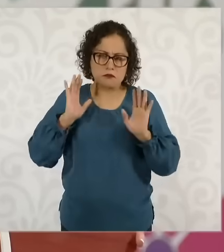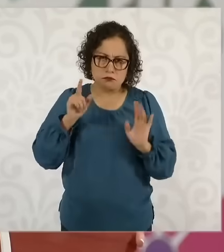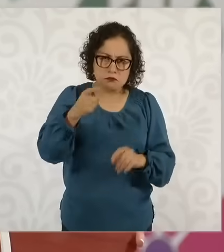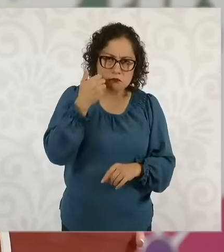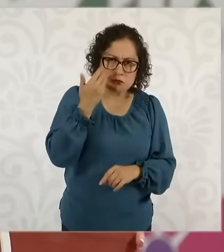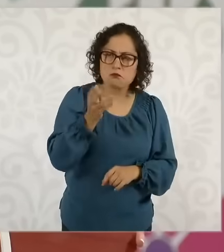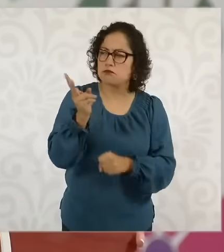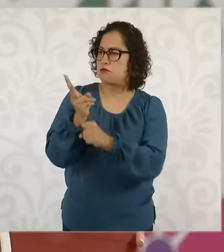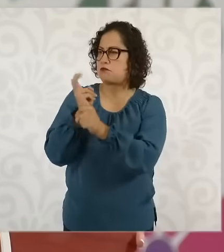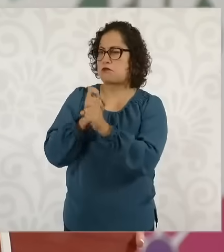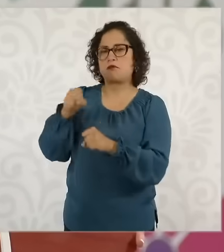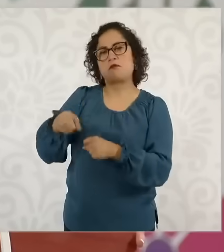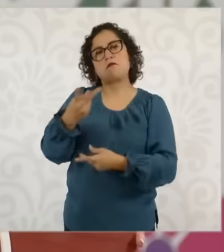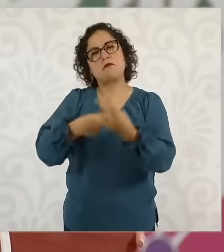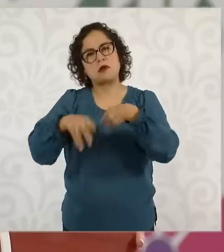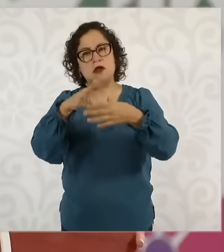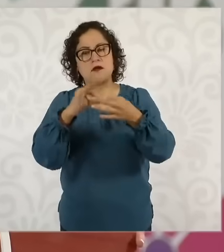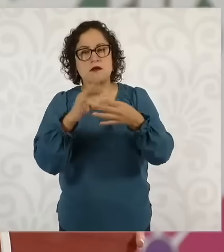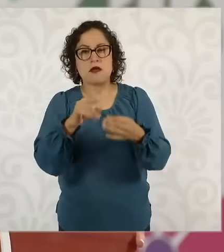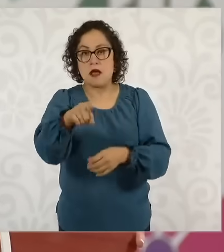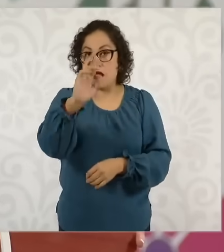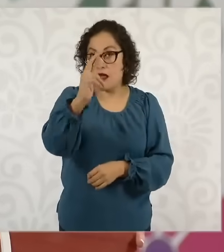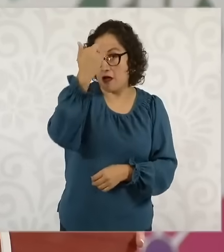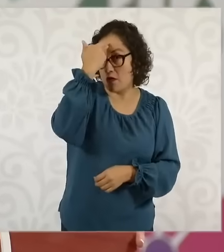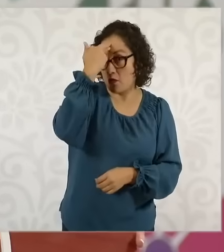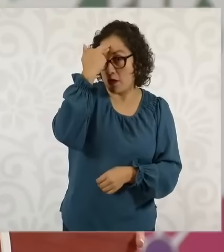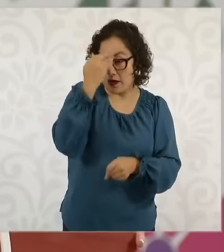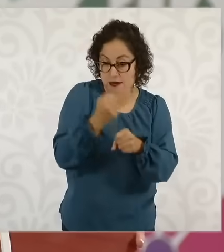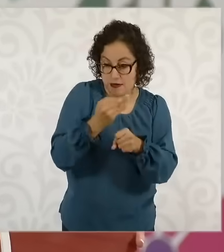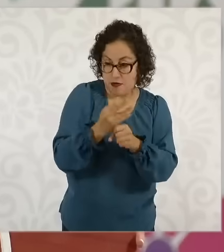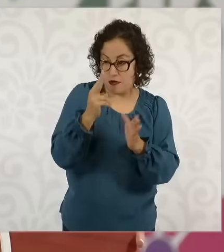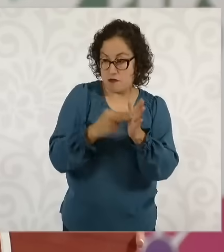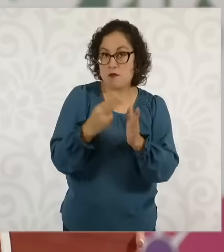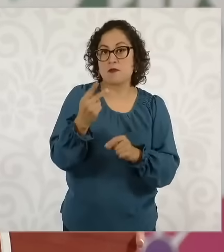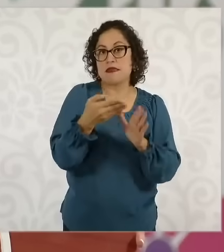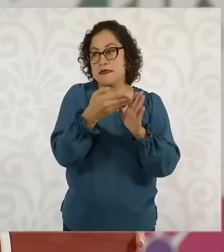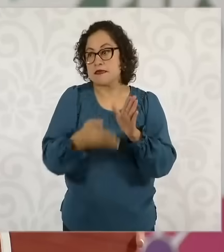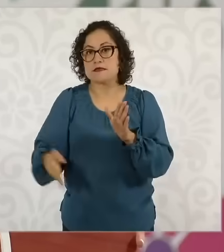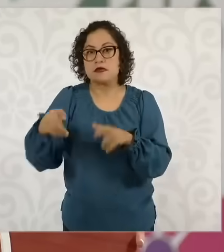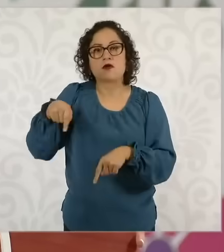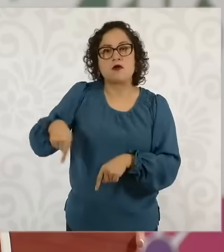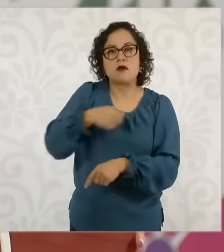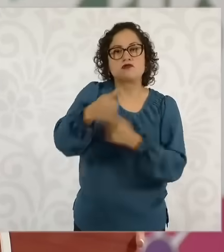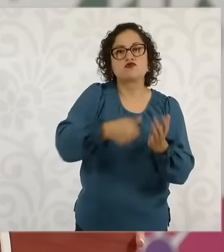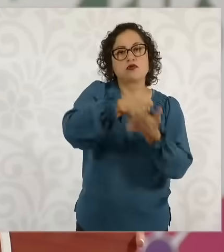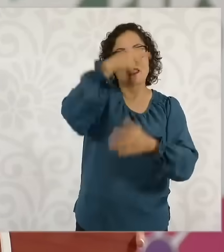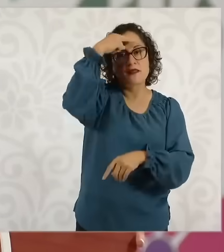además recuerden que este año estamos haciendo una modernización del de la ciudad de México. Eh,